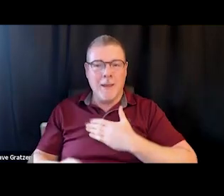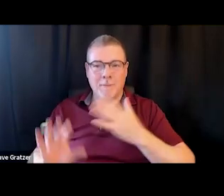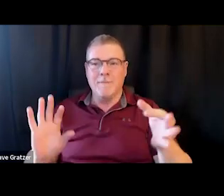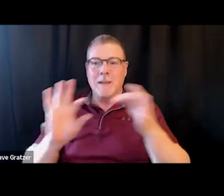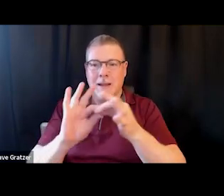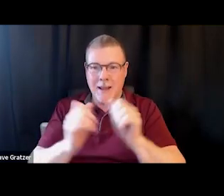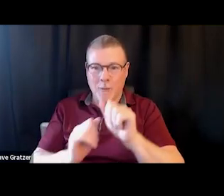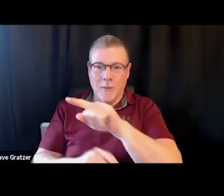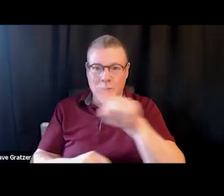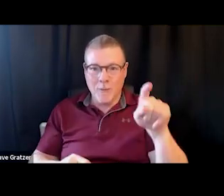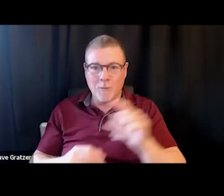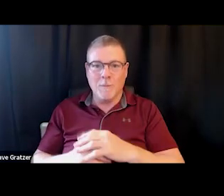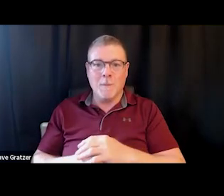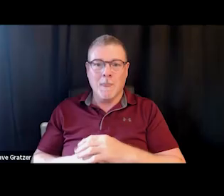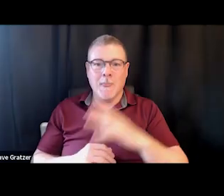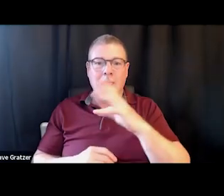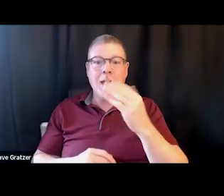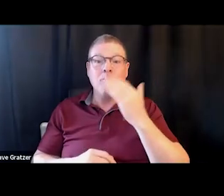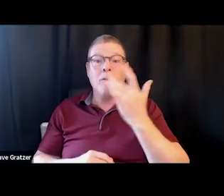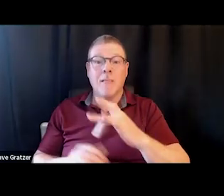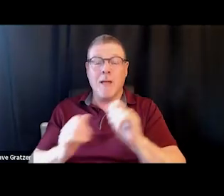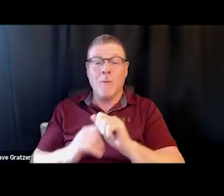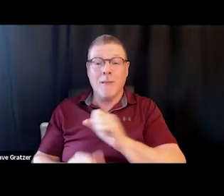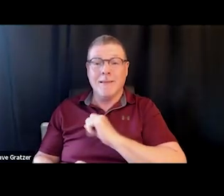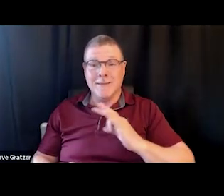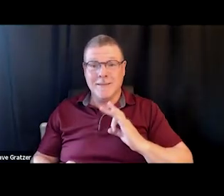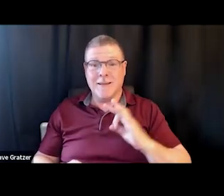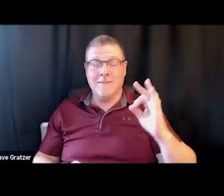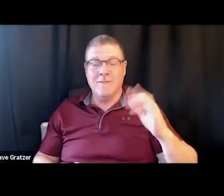y mucha suerte con esos beneficios DAC, como los llamamos.